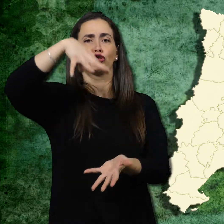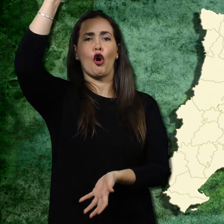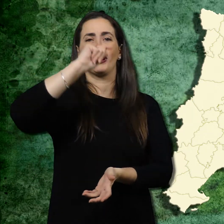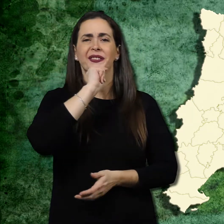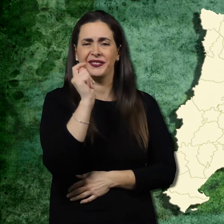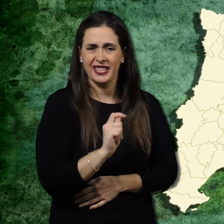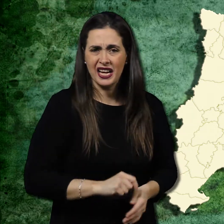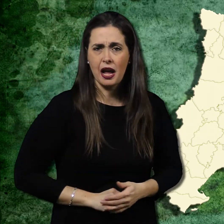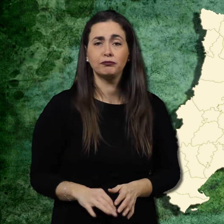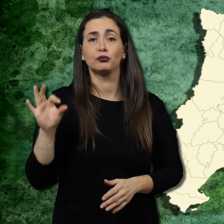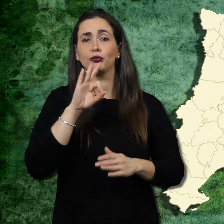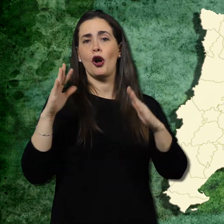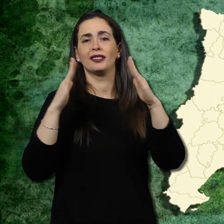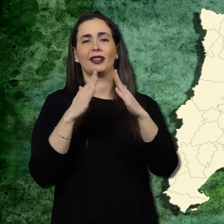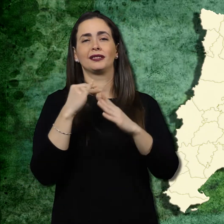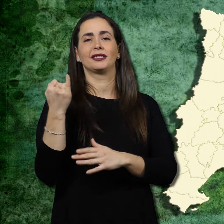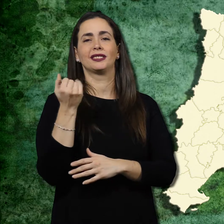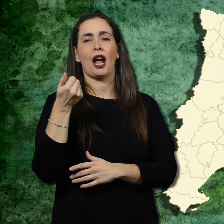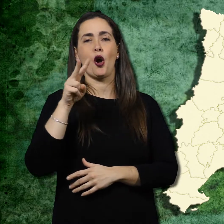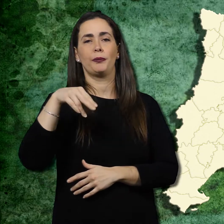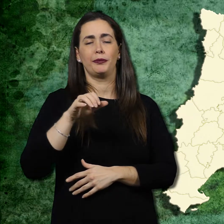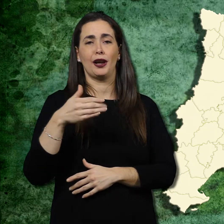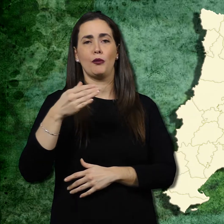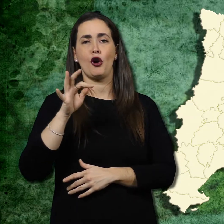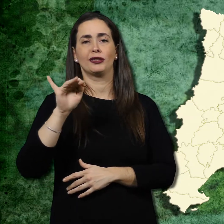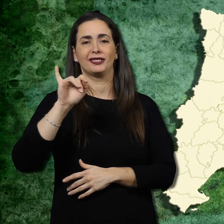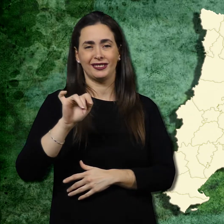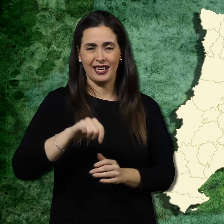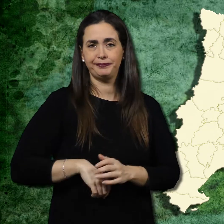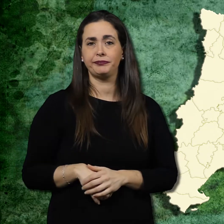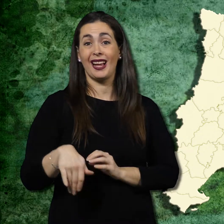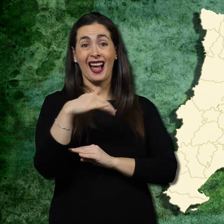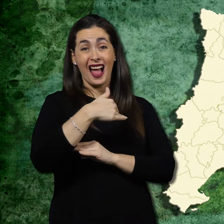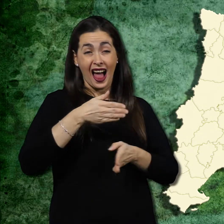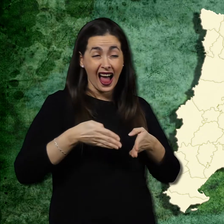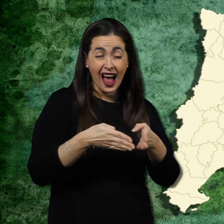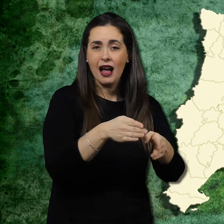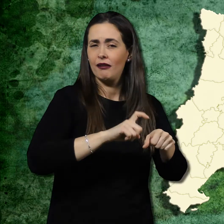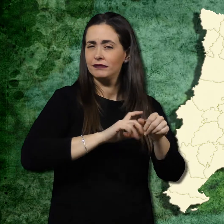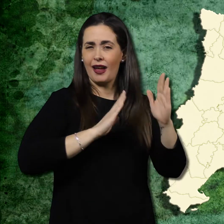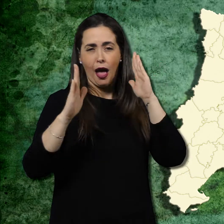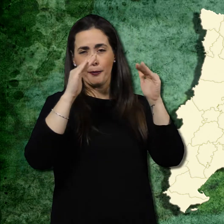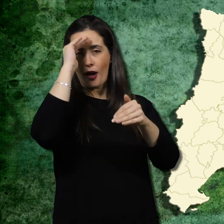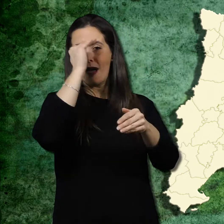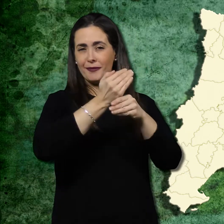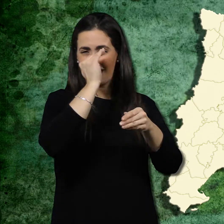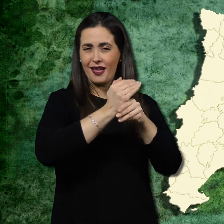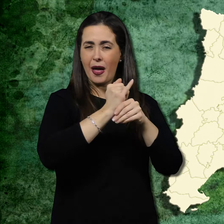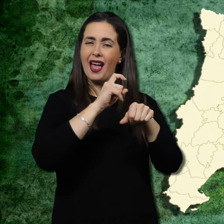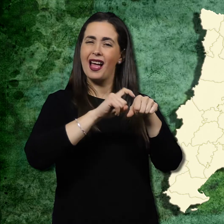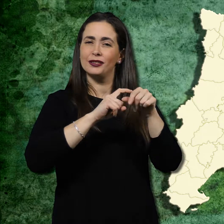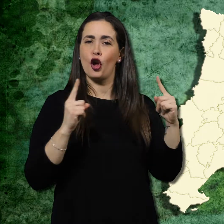la Torre Vella o la casa Jaume Botey i carrers de l'època medieval i d'estil gòtic